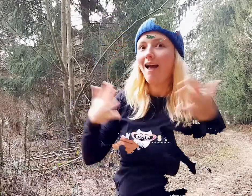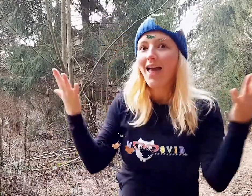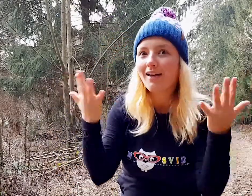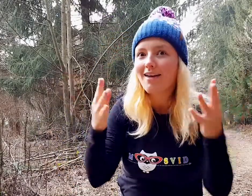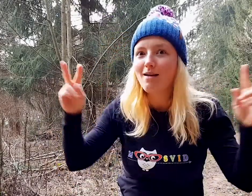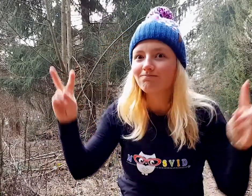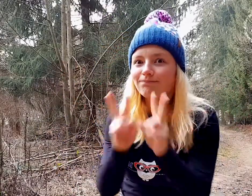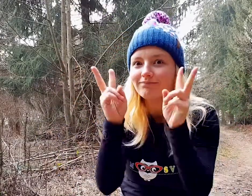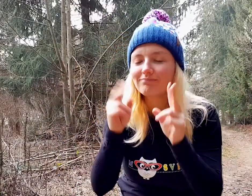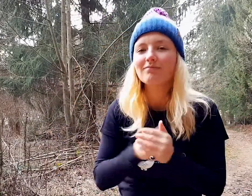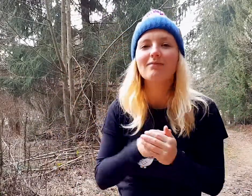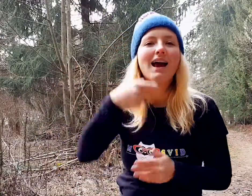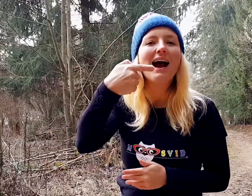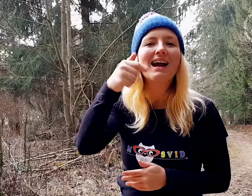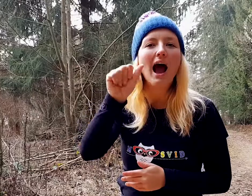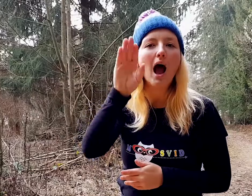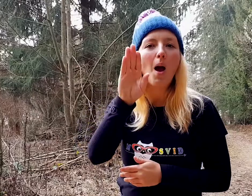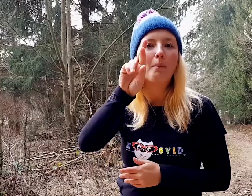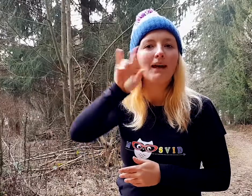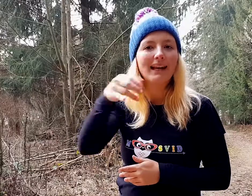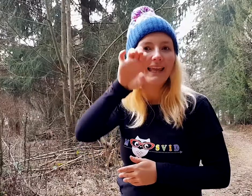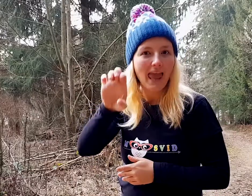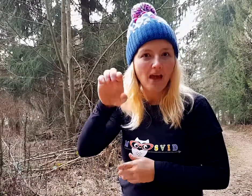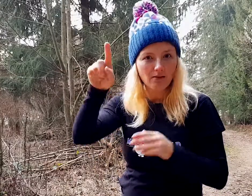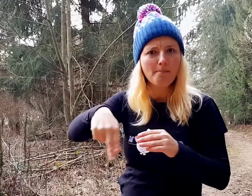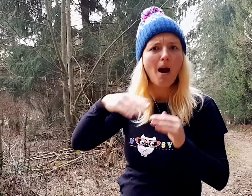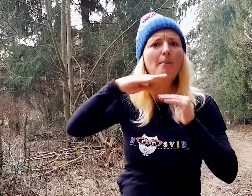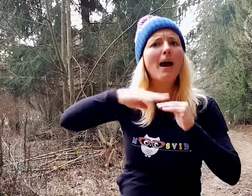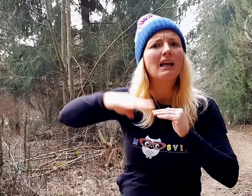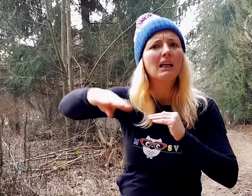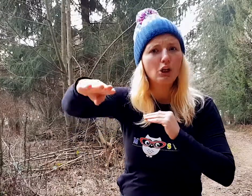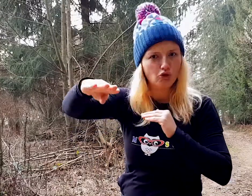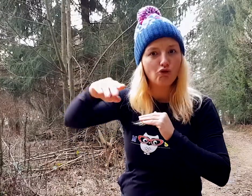Kje se dobimo? Na parkirišču pri Gabrje.